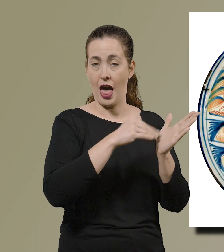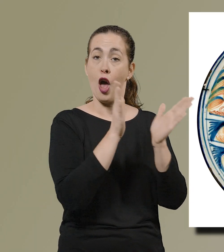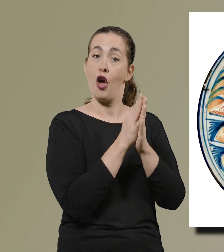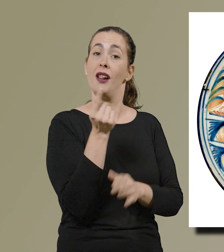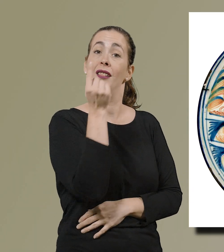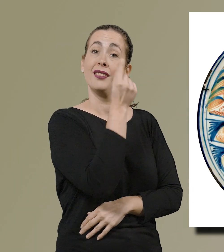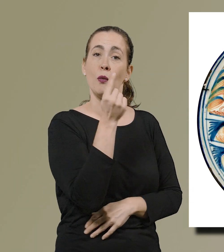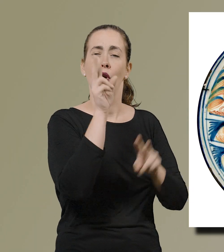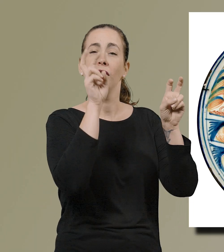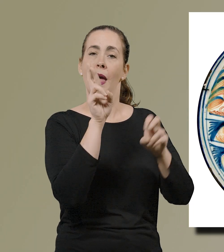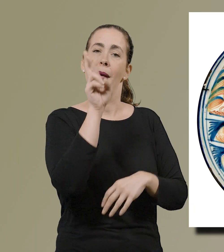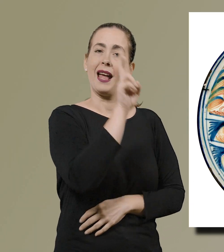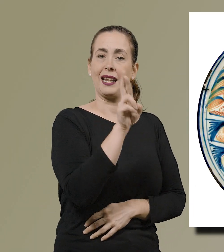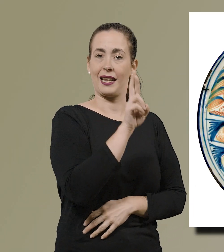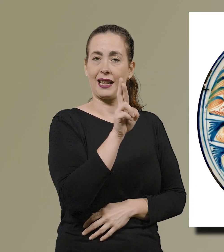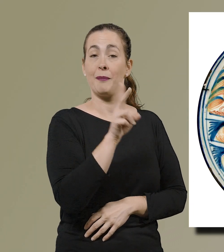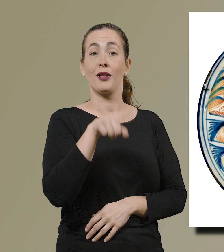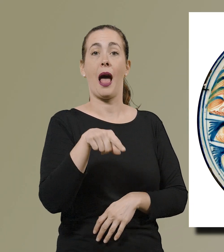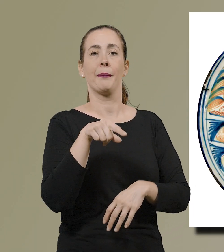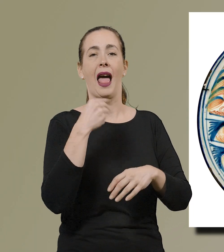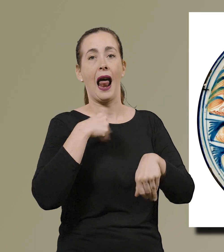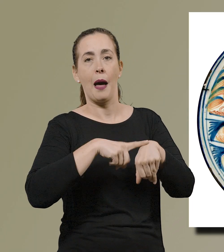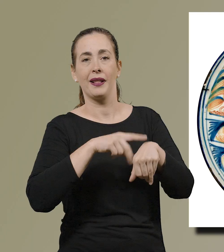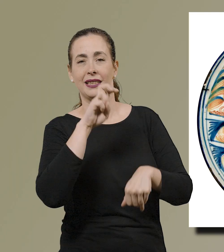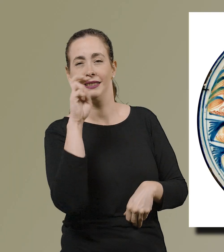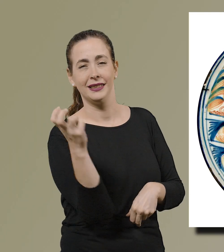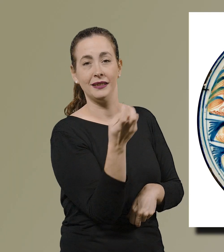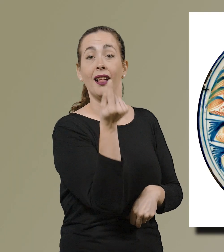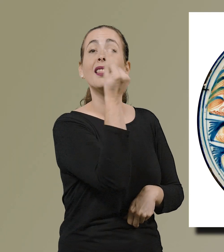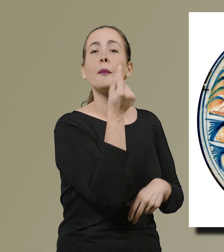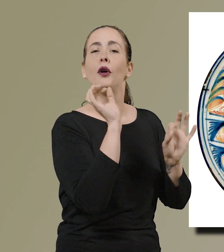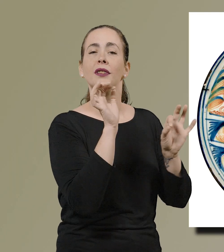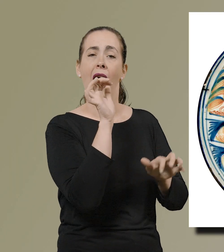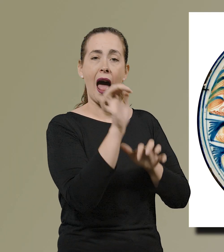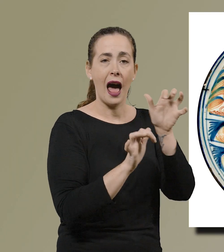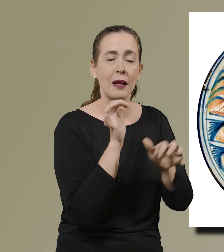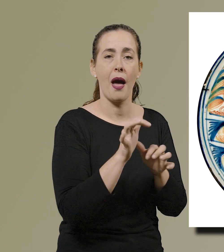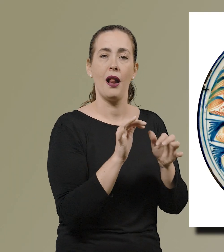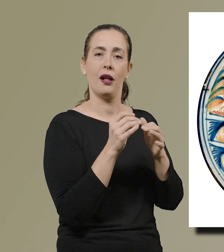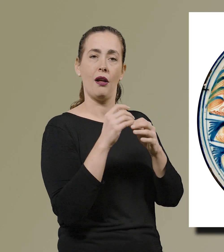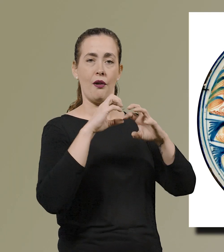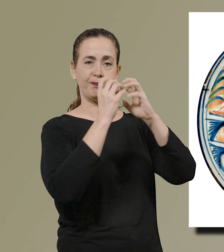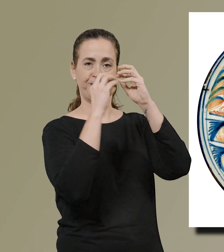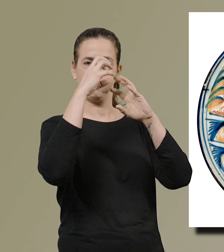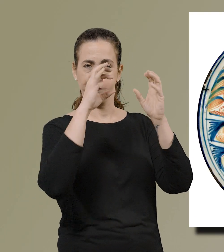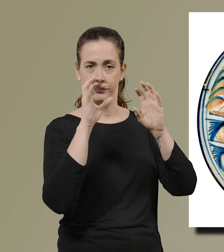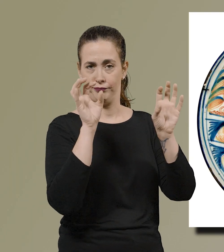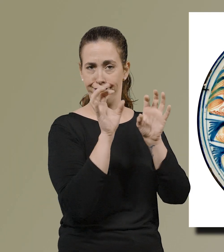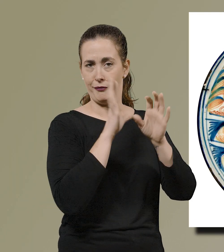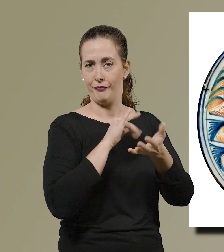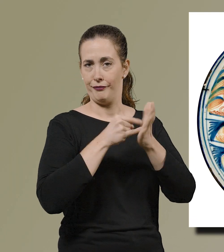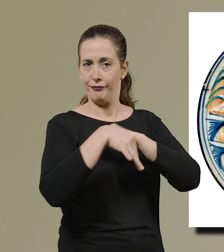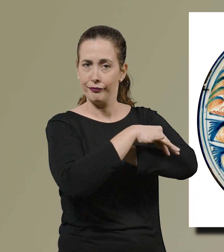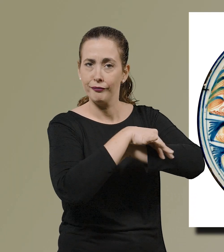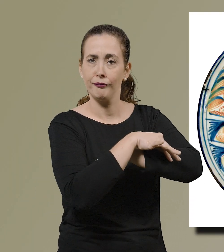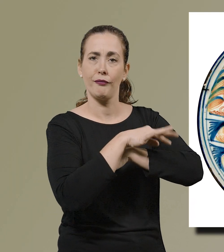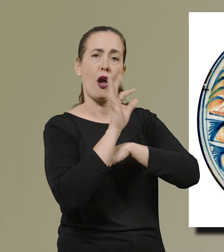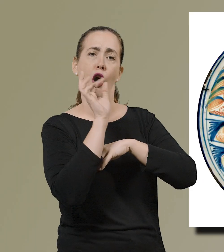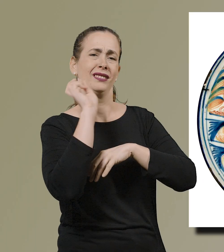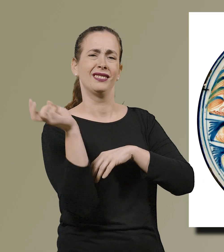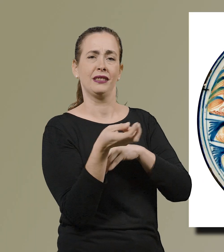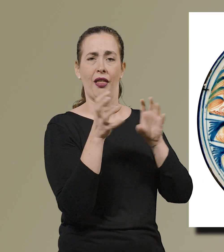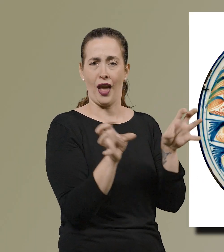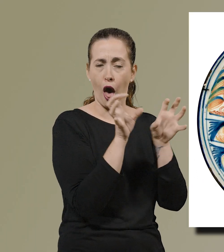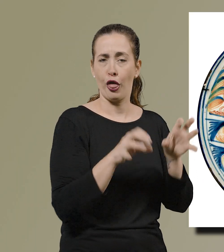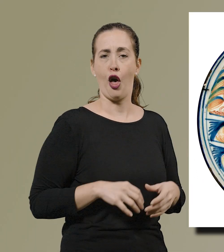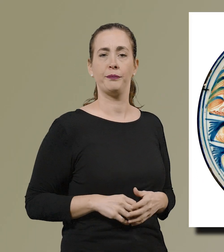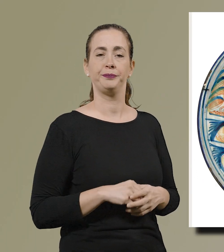i alhora variat a base d’animals, elements arquitectònics, objectes decoratius, etc.